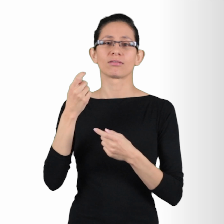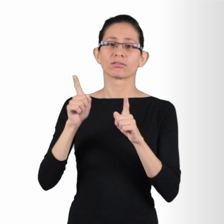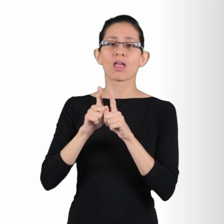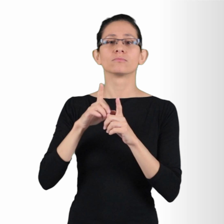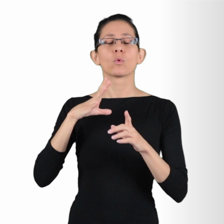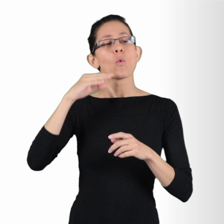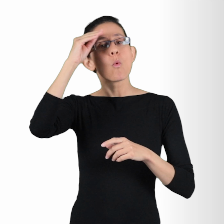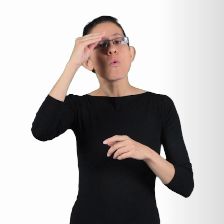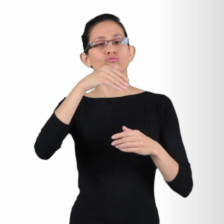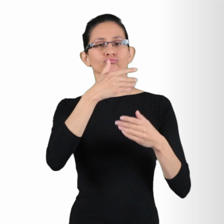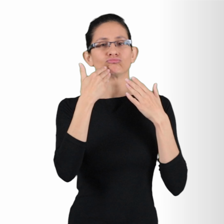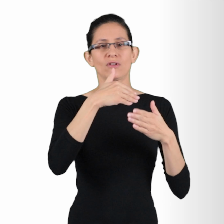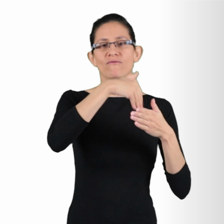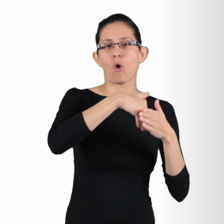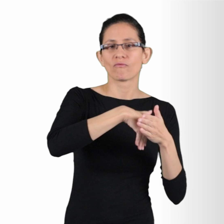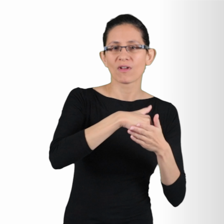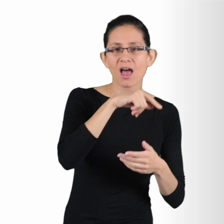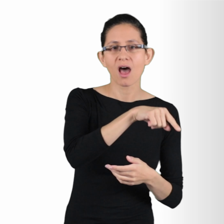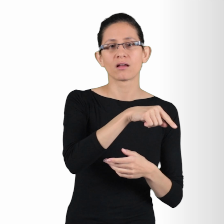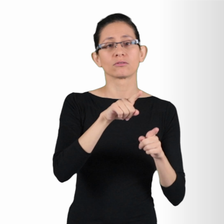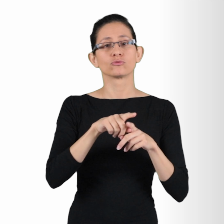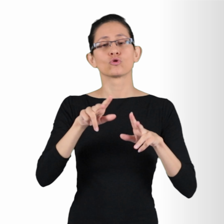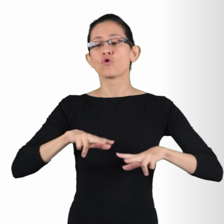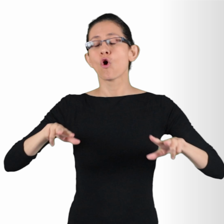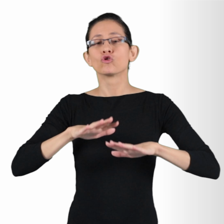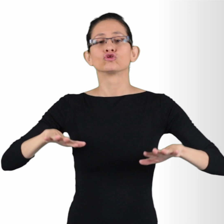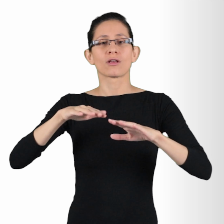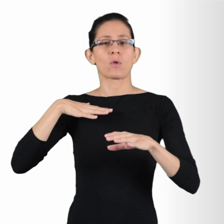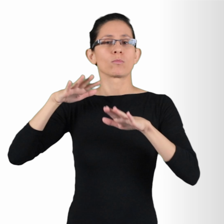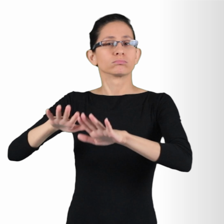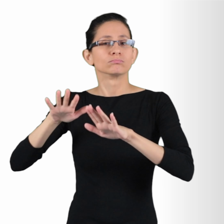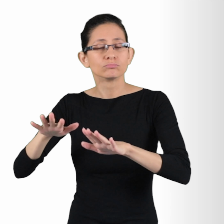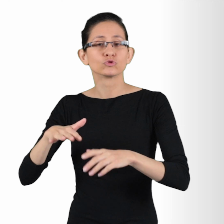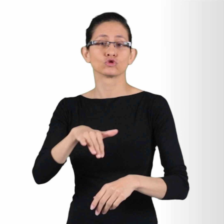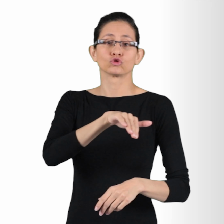a w części wyuczone podczas wychowania, przebywania w rodzinie,